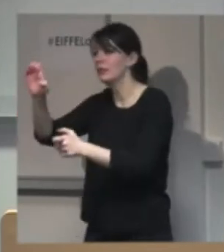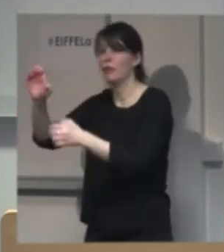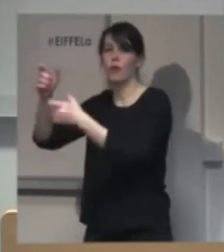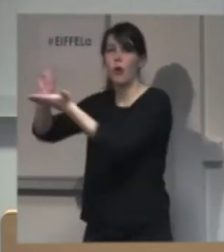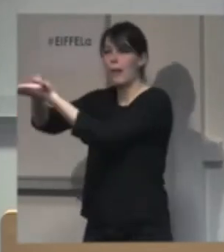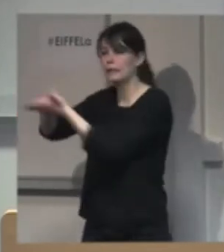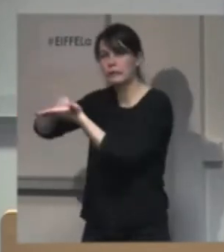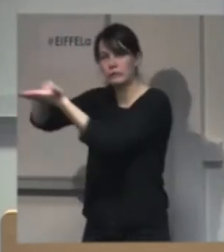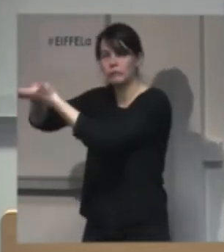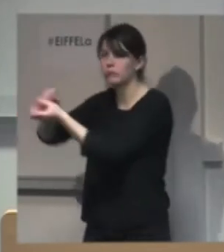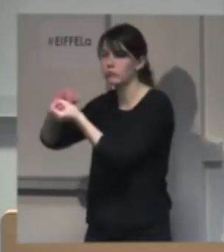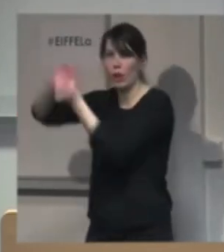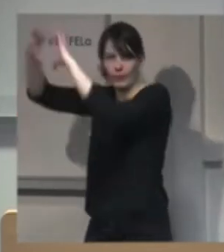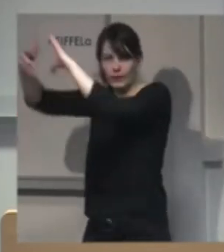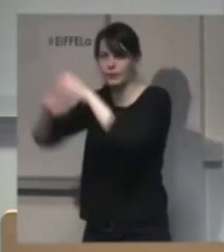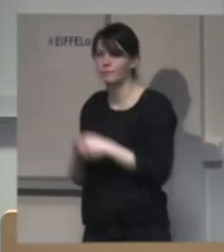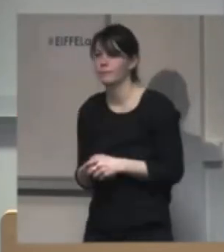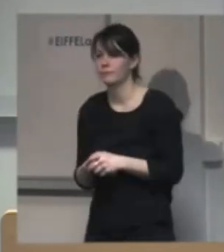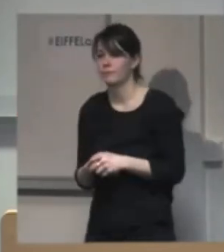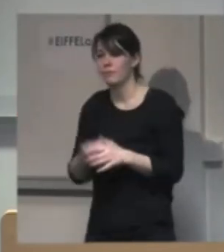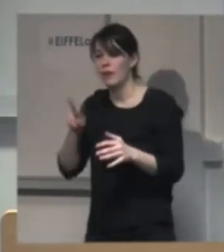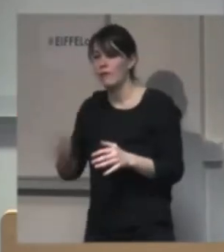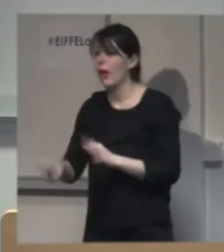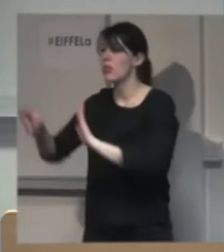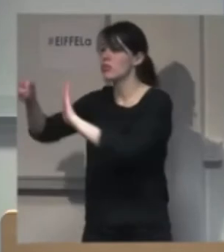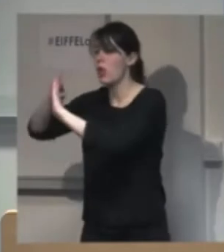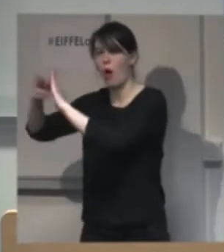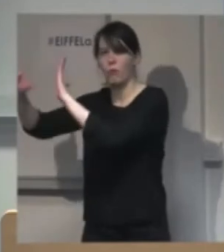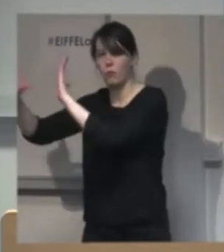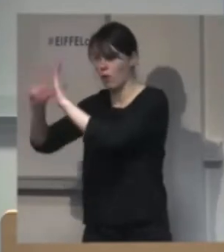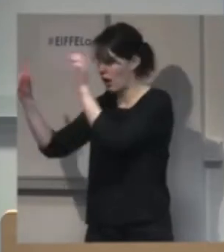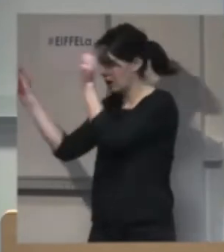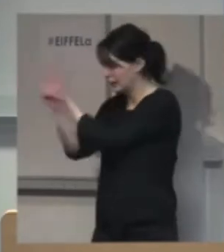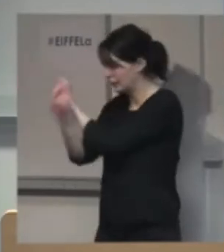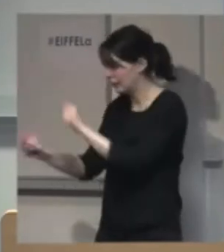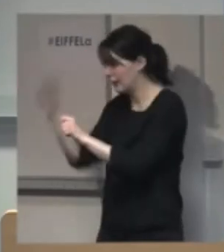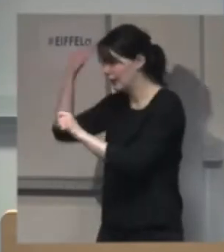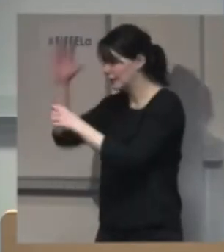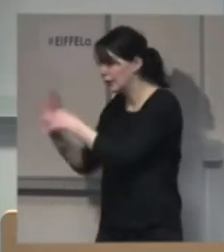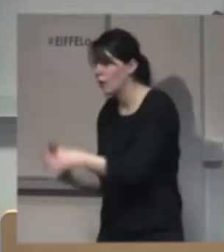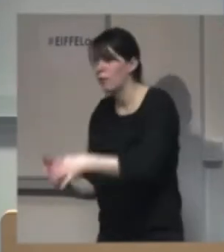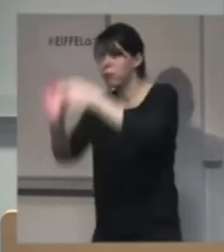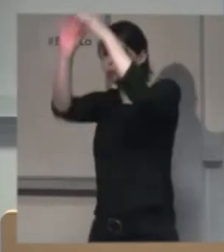quand on parle de respect des normes et des lois, à la base, la Convention relative aux droits des personnes handicapées